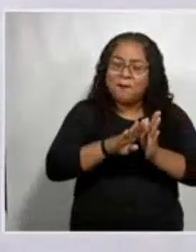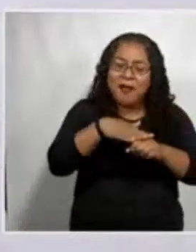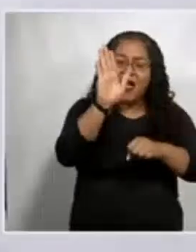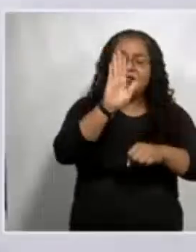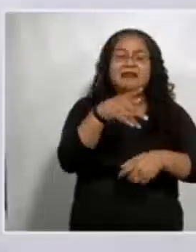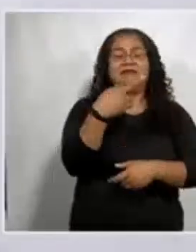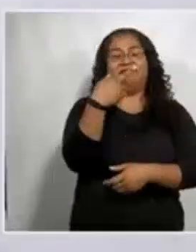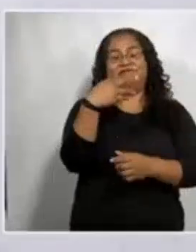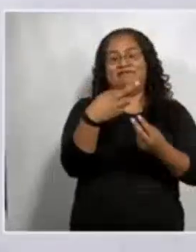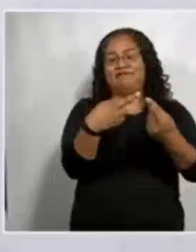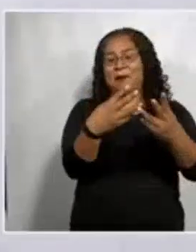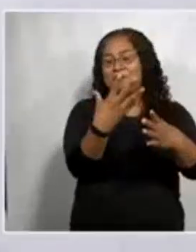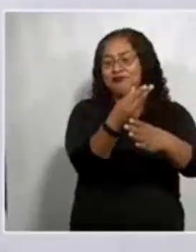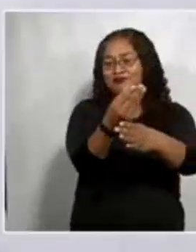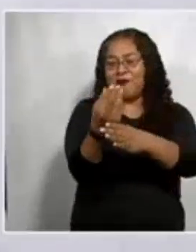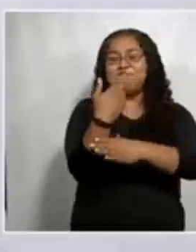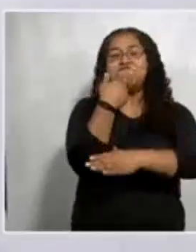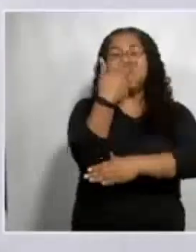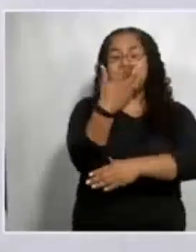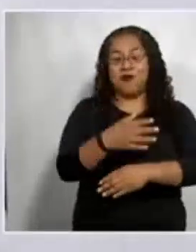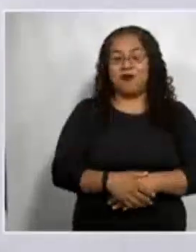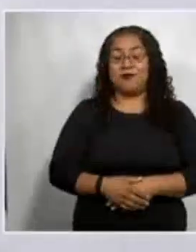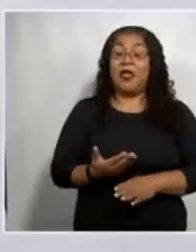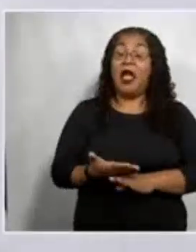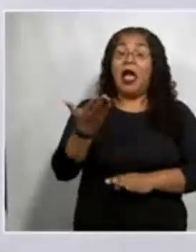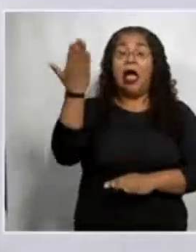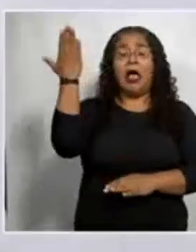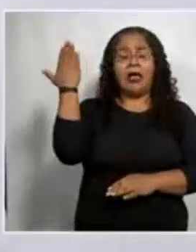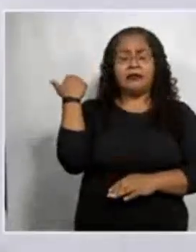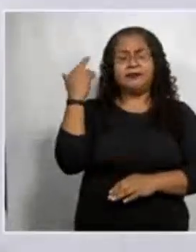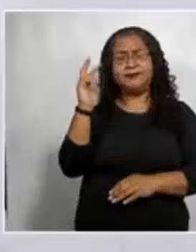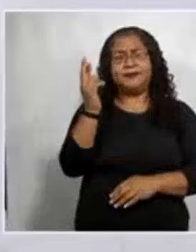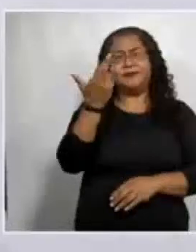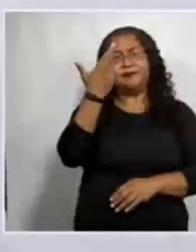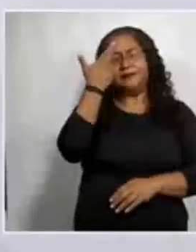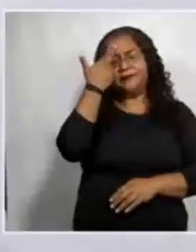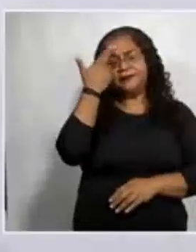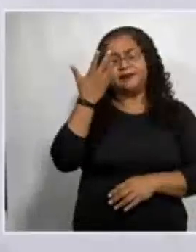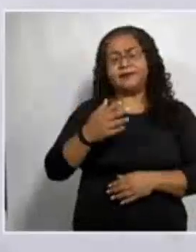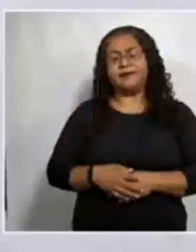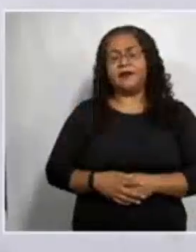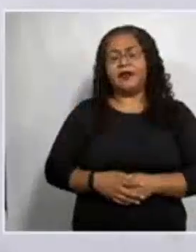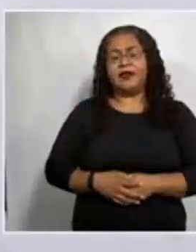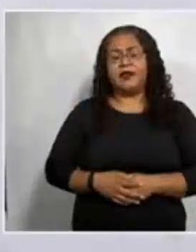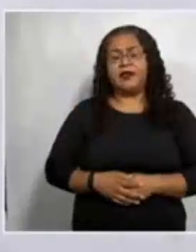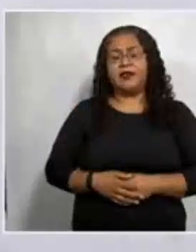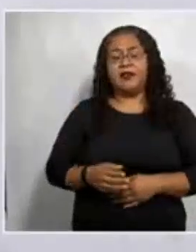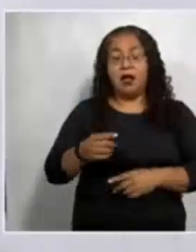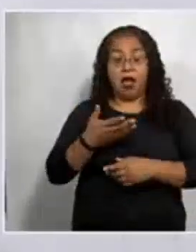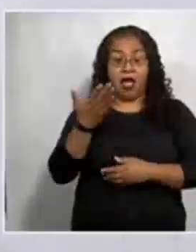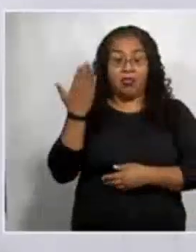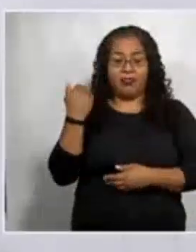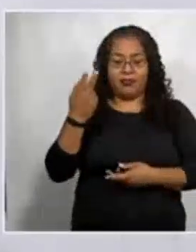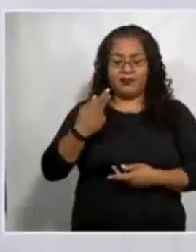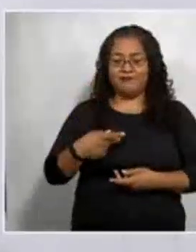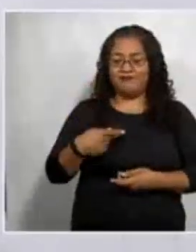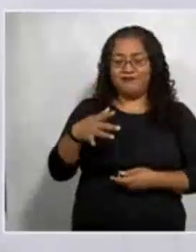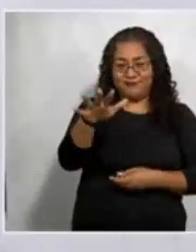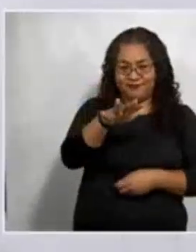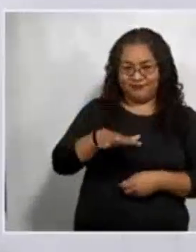Una parte que se hizo importante es que se les preguntó primero a los médicos, médicas de ICE,